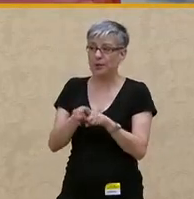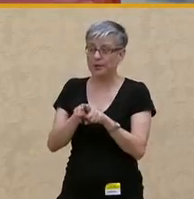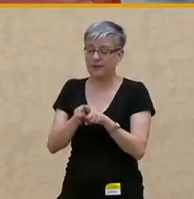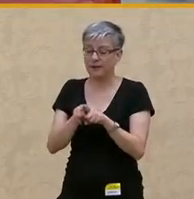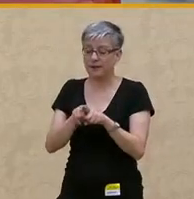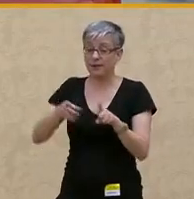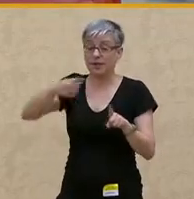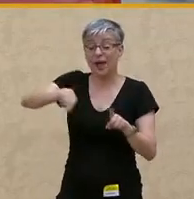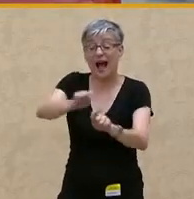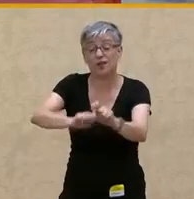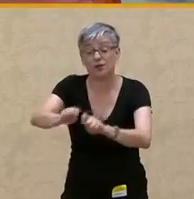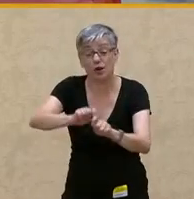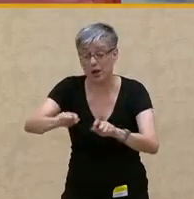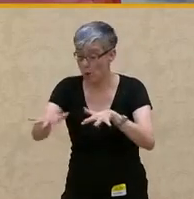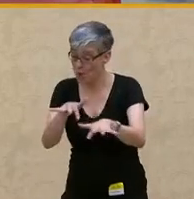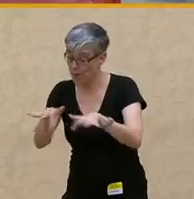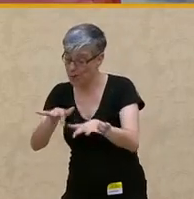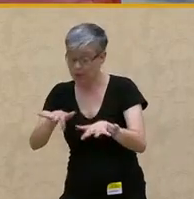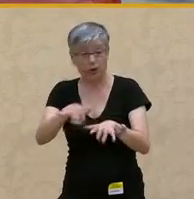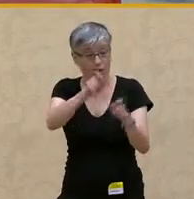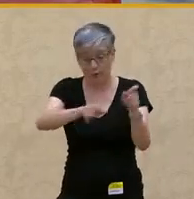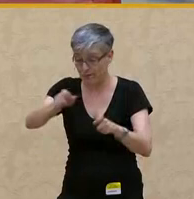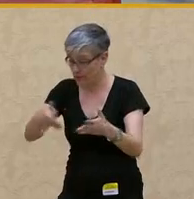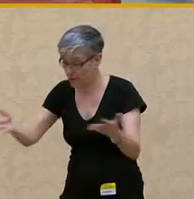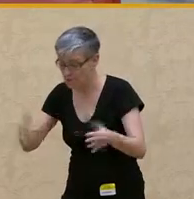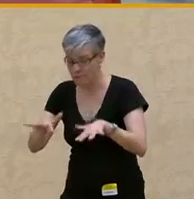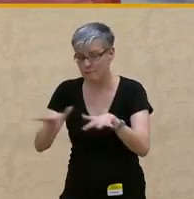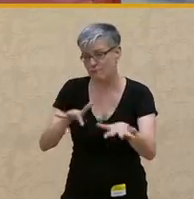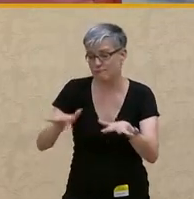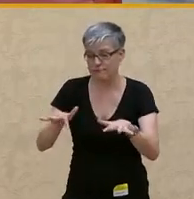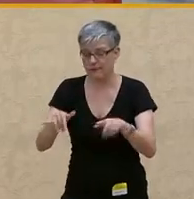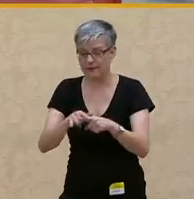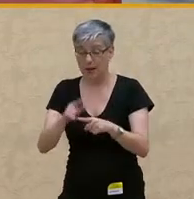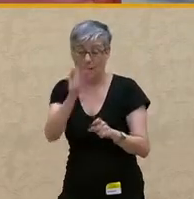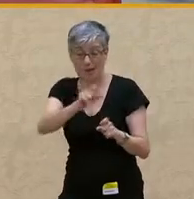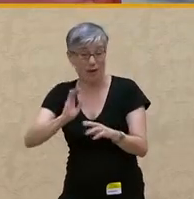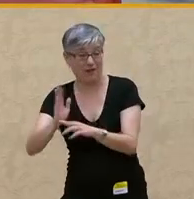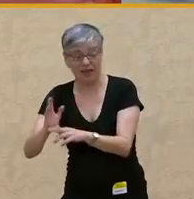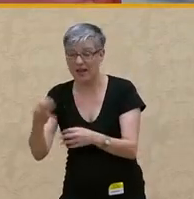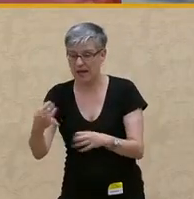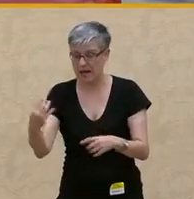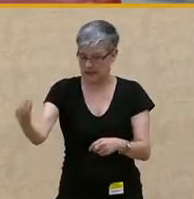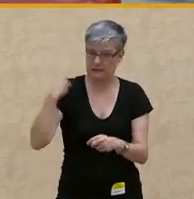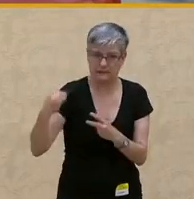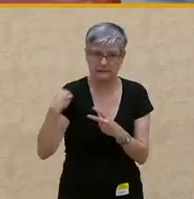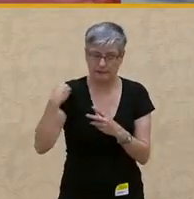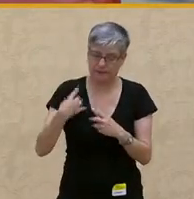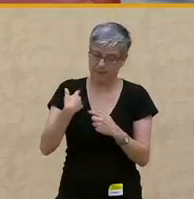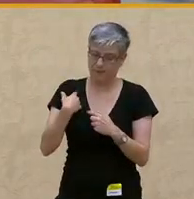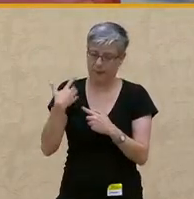que tienen las personas activistas es tirar de la Administración para una mirada de futuro.